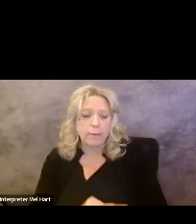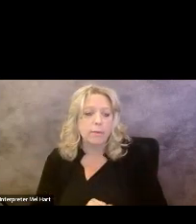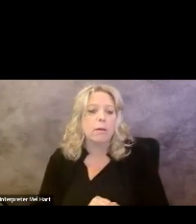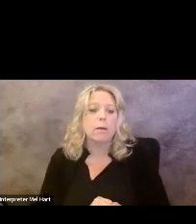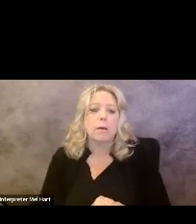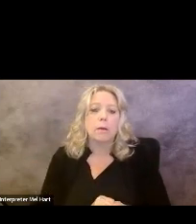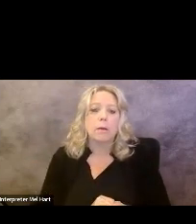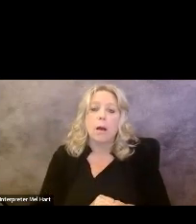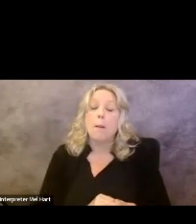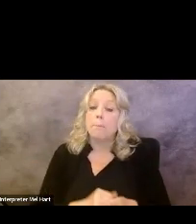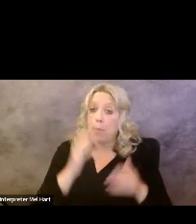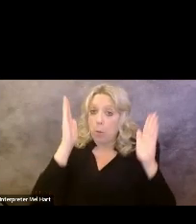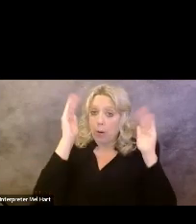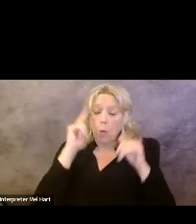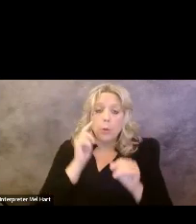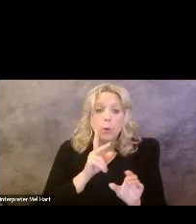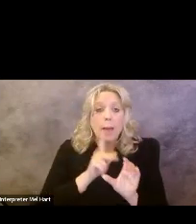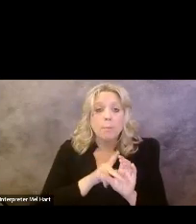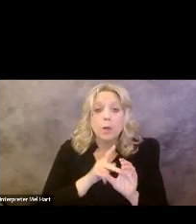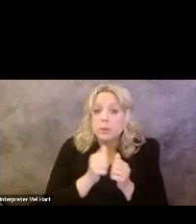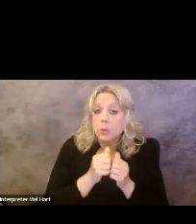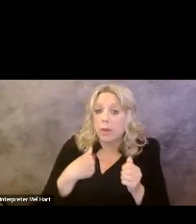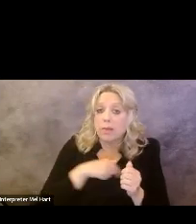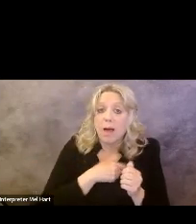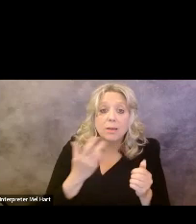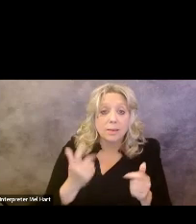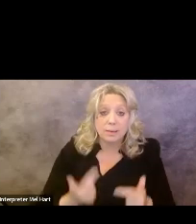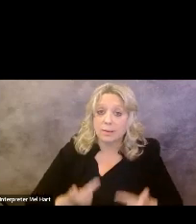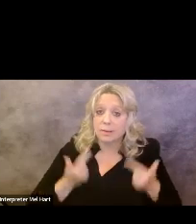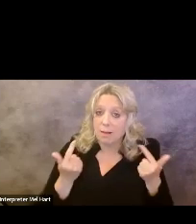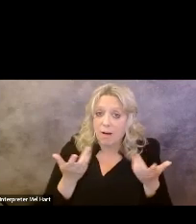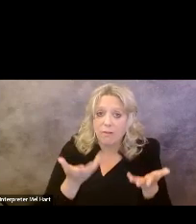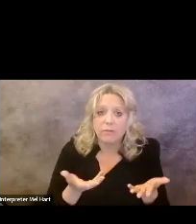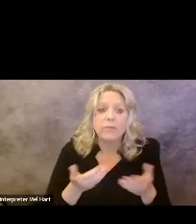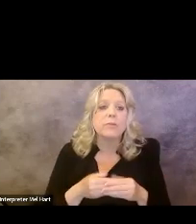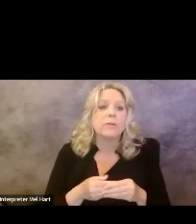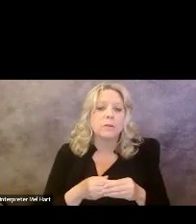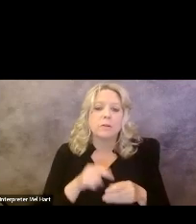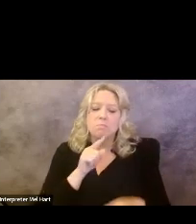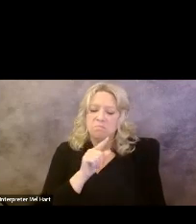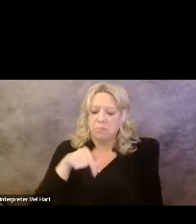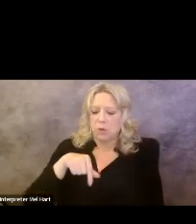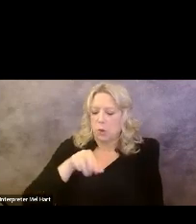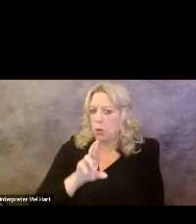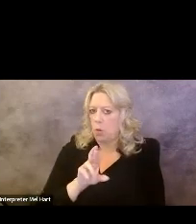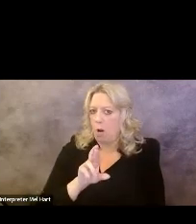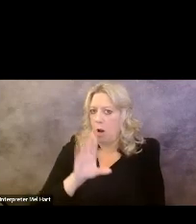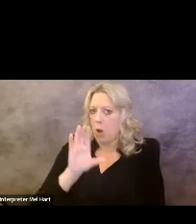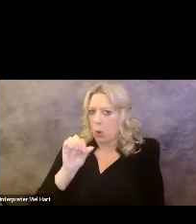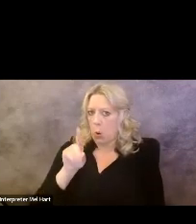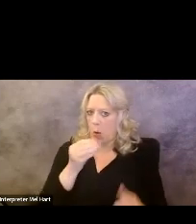nosotros en vivo y hay un código QR pero también estos se encuentran en nuestro seminario web y